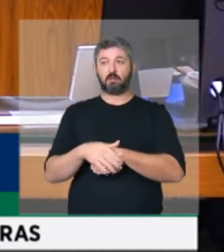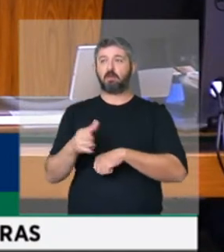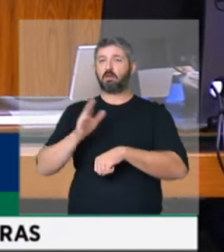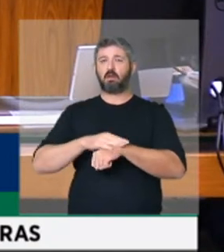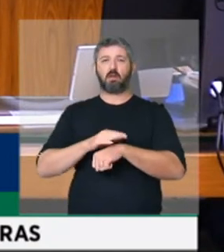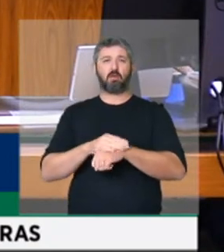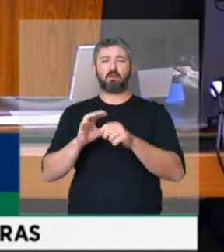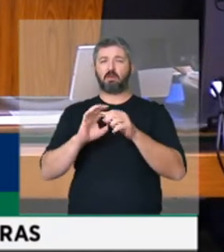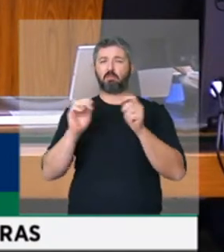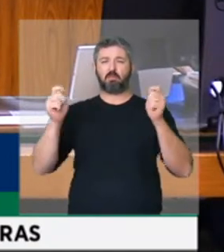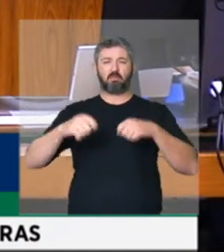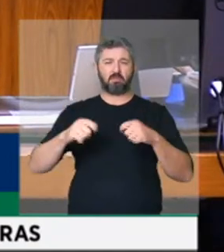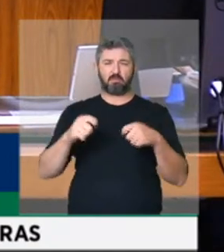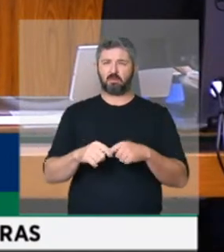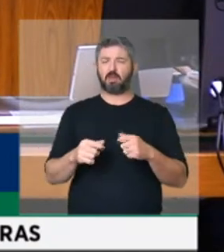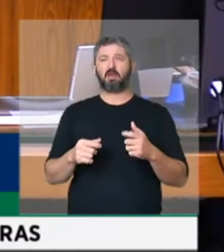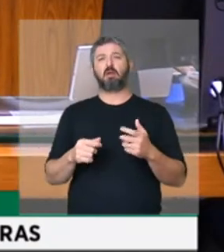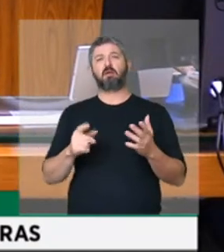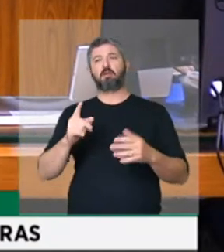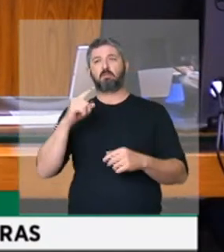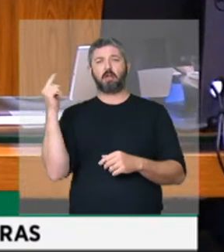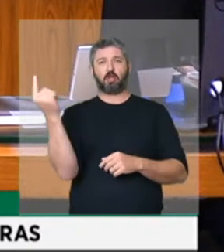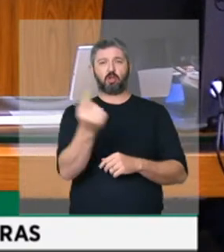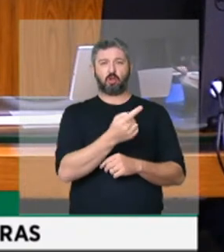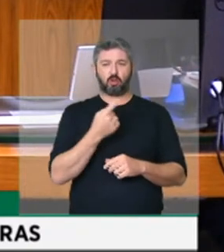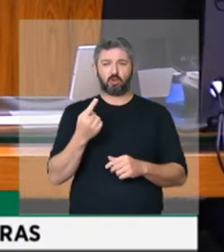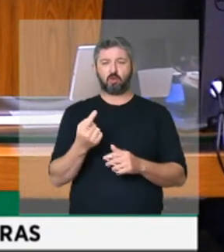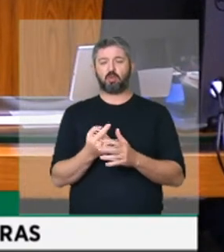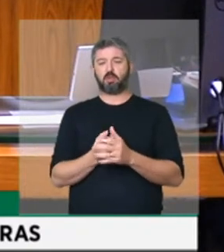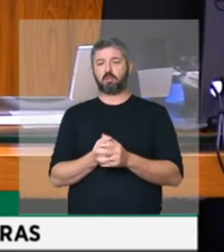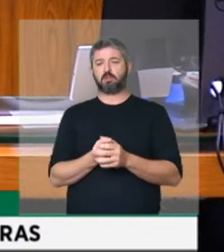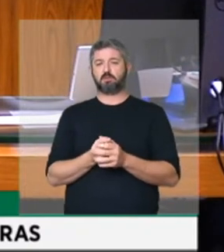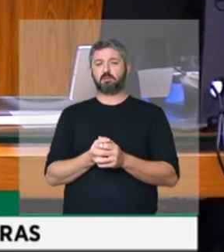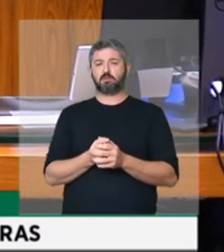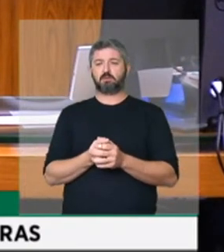EXCELÊNCIA. ENTÃO, ÀS 23HDISPONÍVEIS É TEMPO MAIS QUE SUFICIENTE PARA QUE TODOS OS... PARA QUE TODOS OS